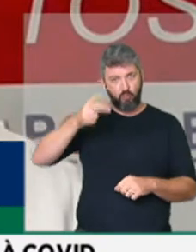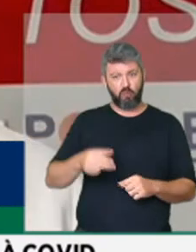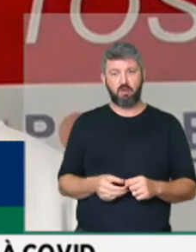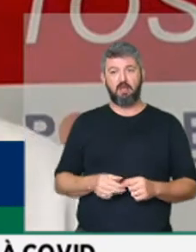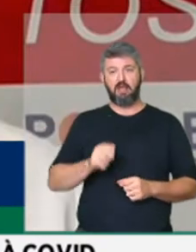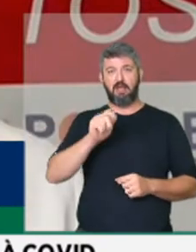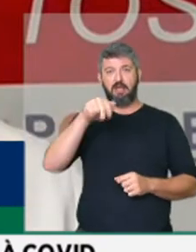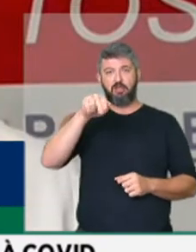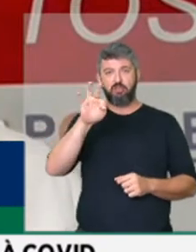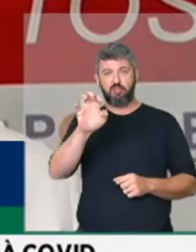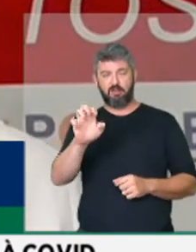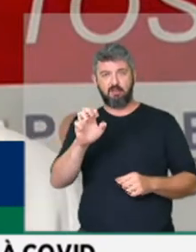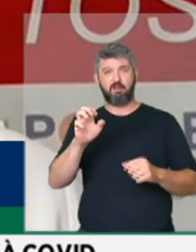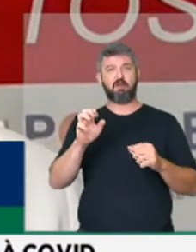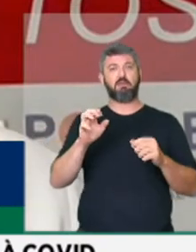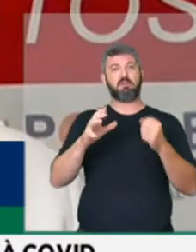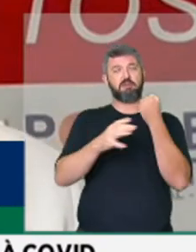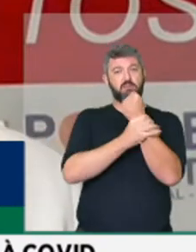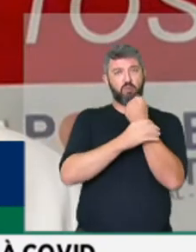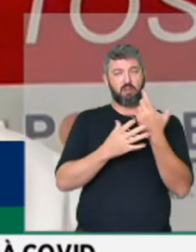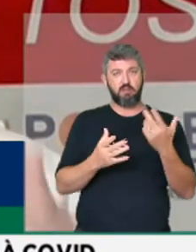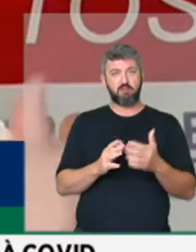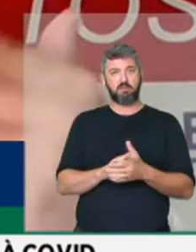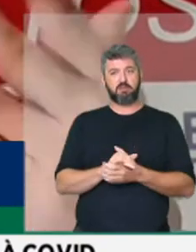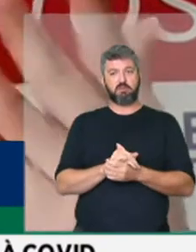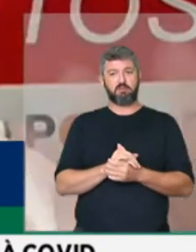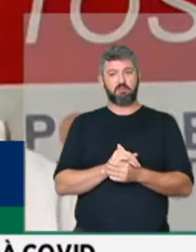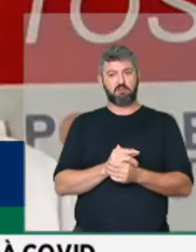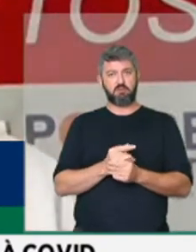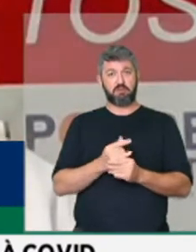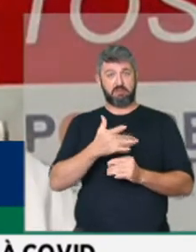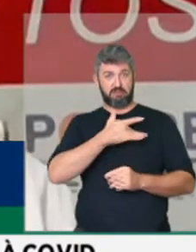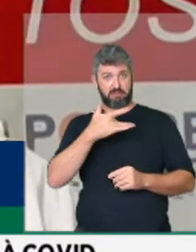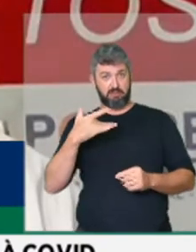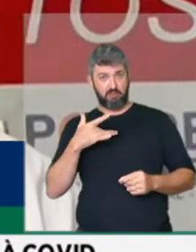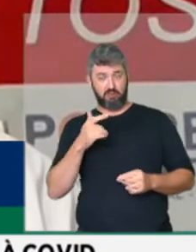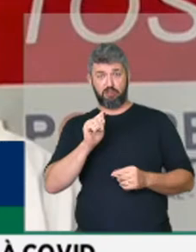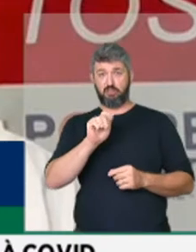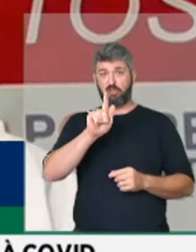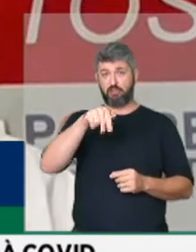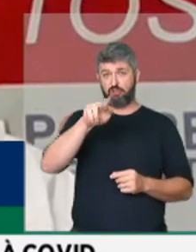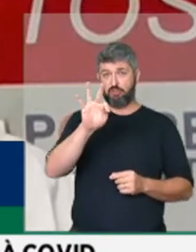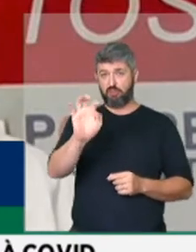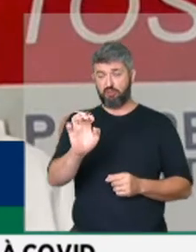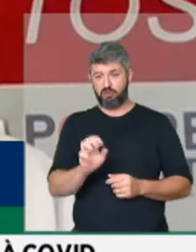NÃO, NÃO ESTÃO TOCANDO É PRECISO QUE A GENTE DENUNCIE ISSO MUITO CLARAMENTE PORQUE QUEREM DFEST RARO O SERVO DO R